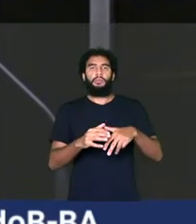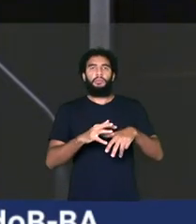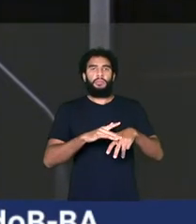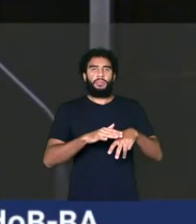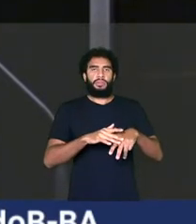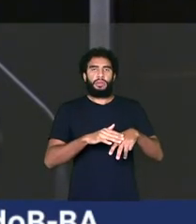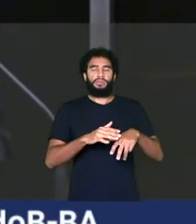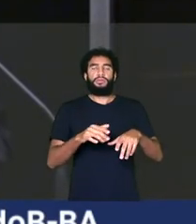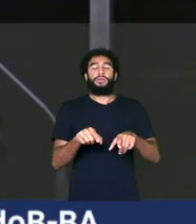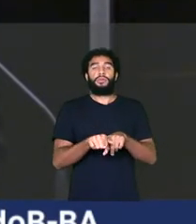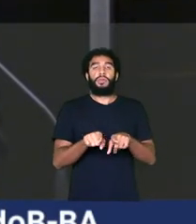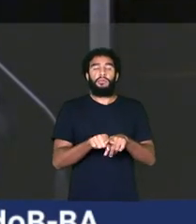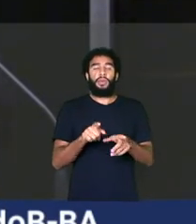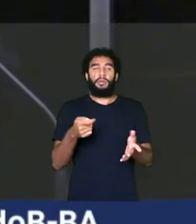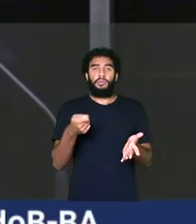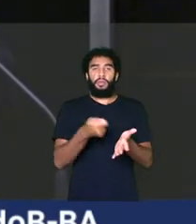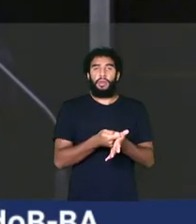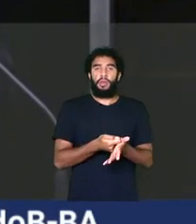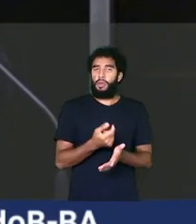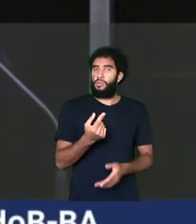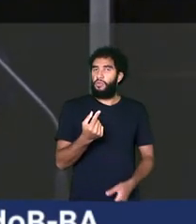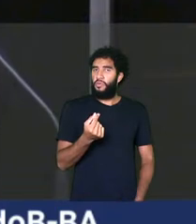DE SAÚDE QUE NÃO COBRAM BARATO PELA SAÚDE SUPLEMENTAR